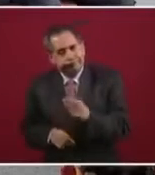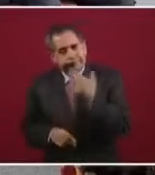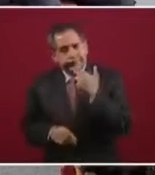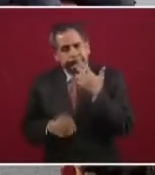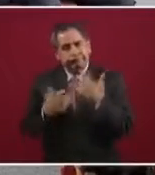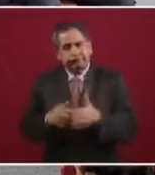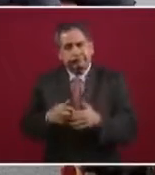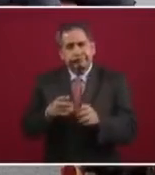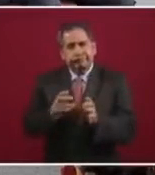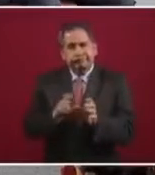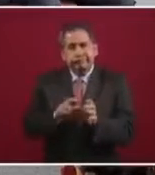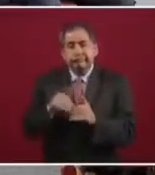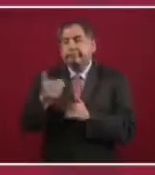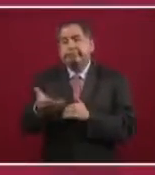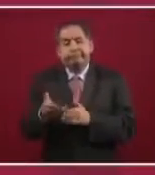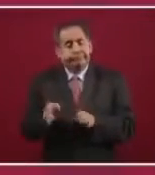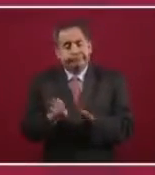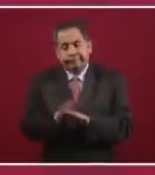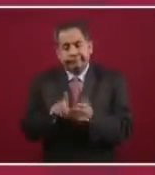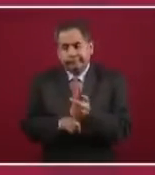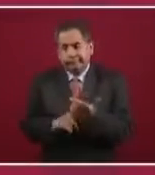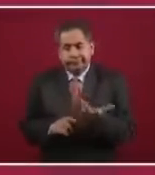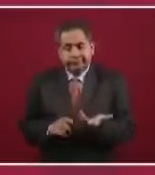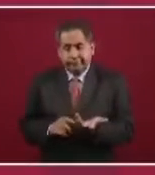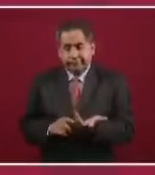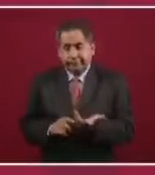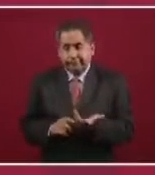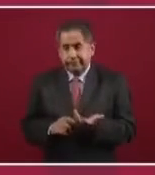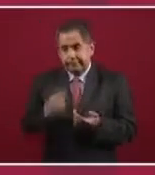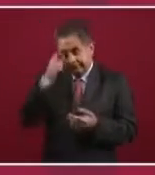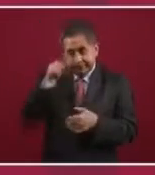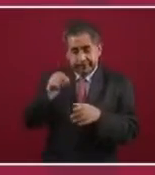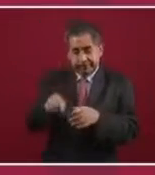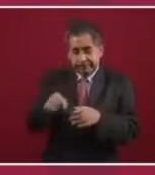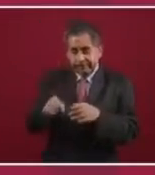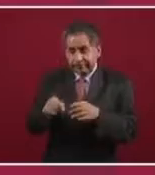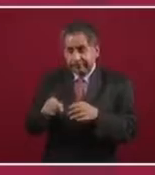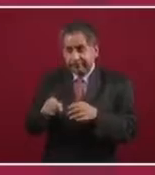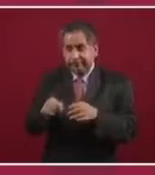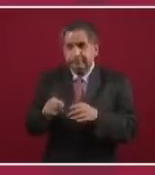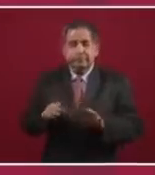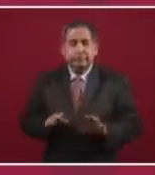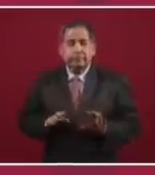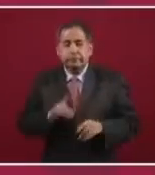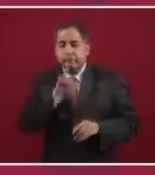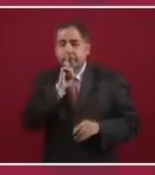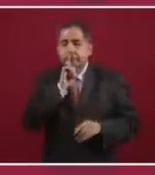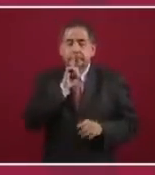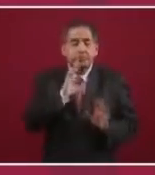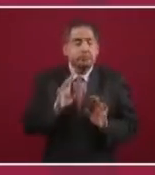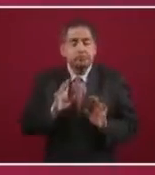afuera y una realidad que para esa realidad es más conveniente llegar sobre un funcionario